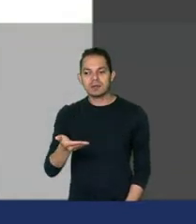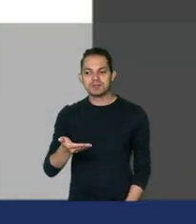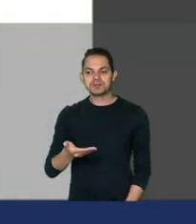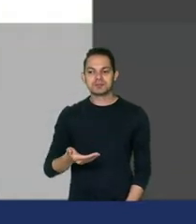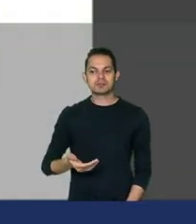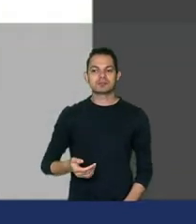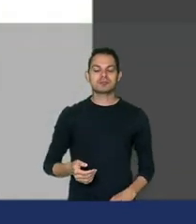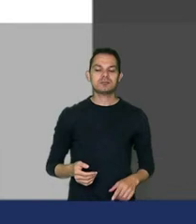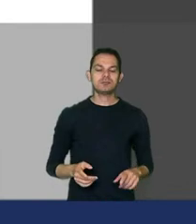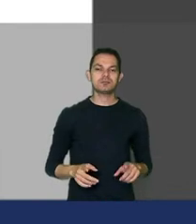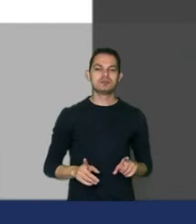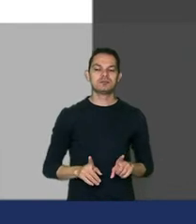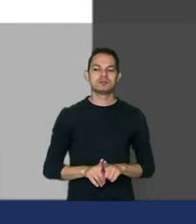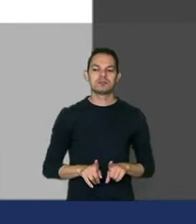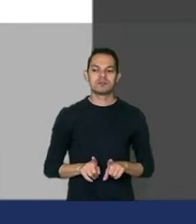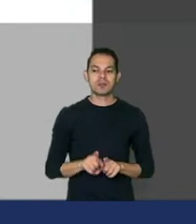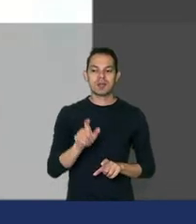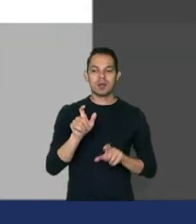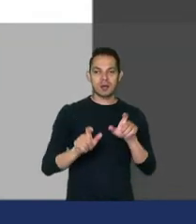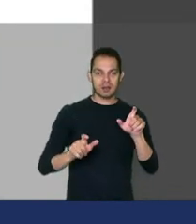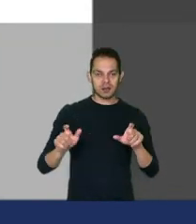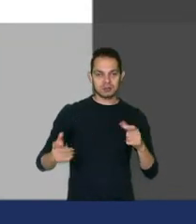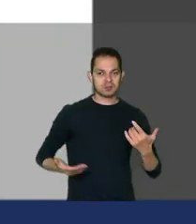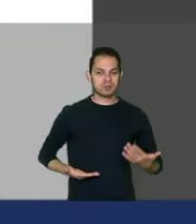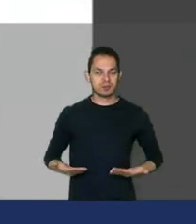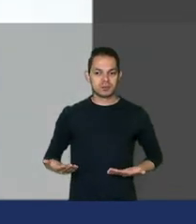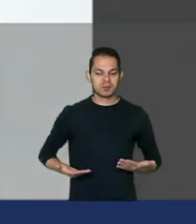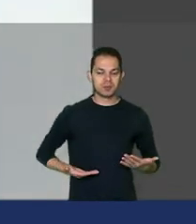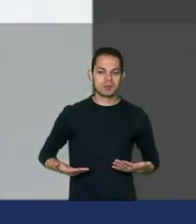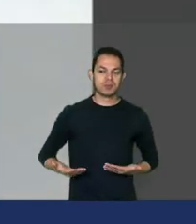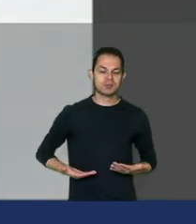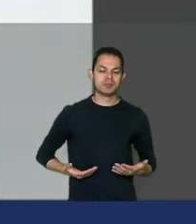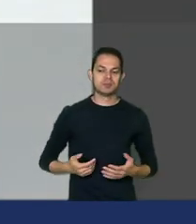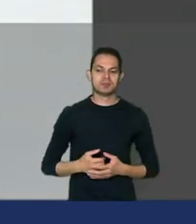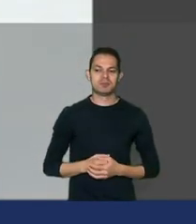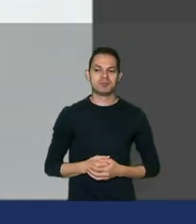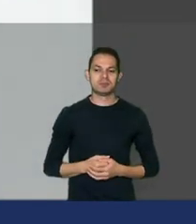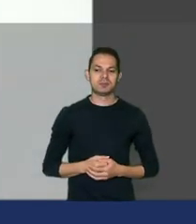TRABALHADORAS TRABALHADORAS, MELHORAR A VIDA DESSAS PESSOAS, MELHORAR A VIDA DOS